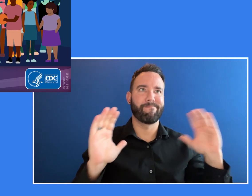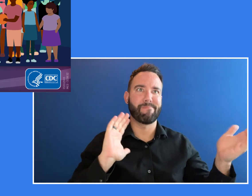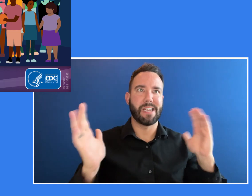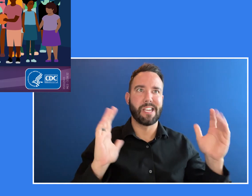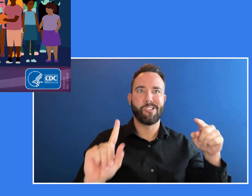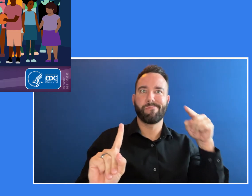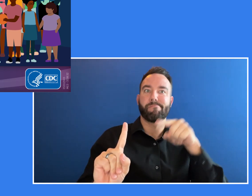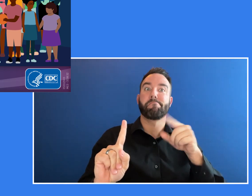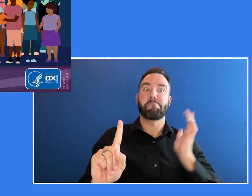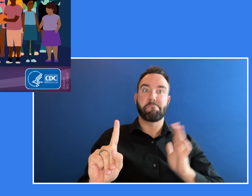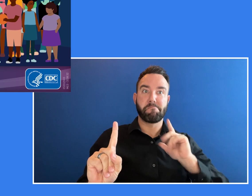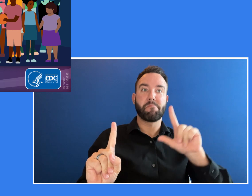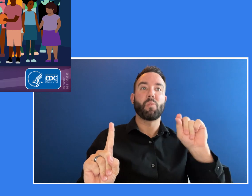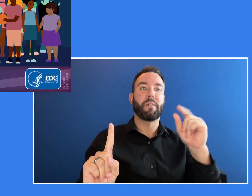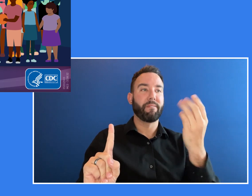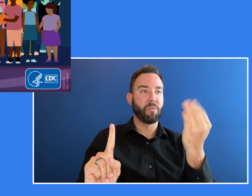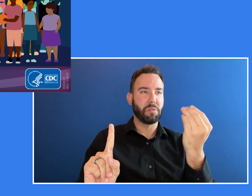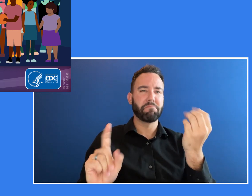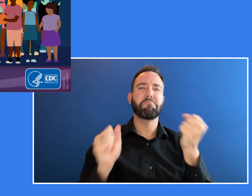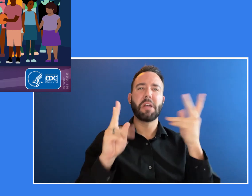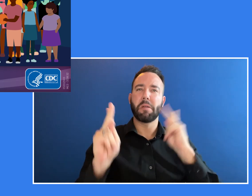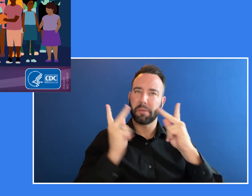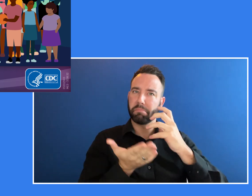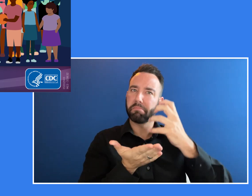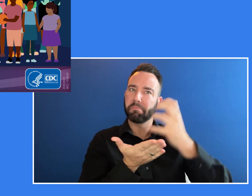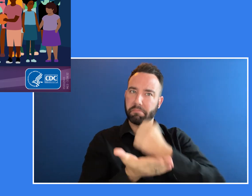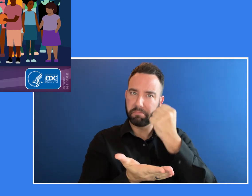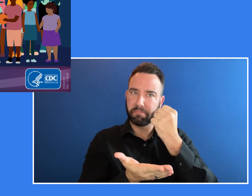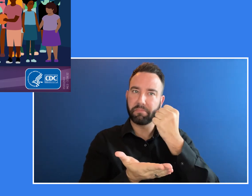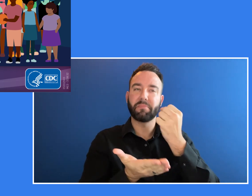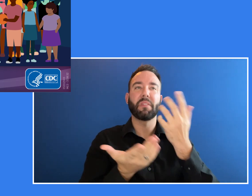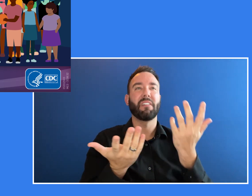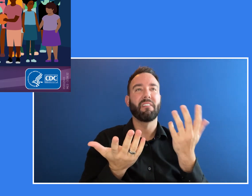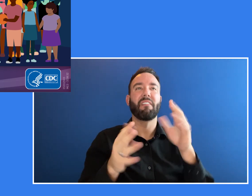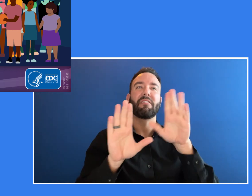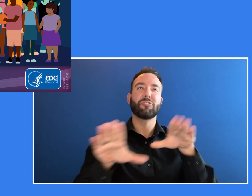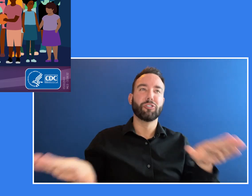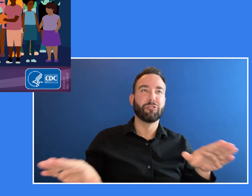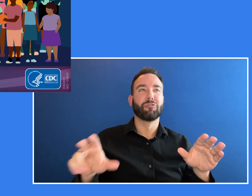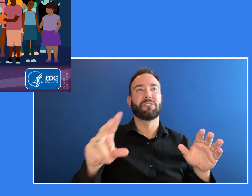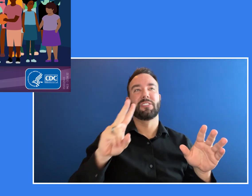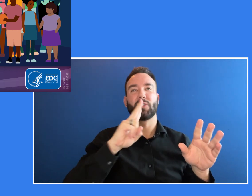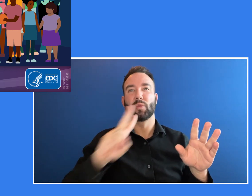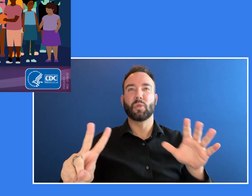el tratamiento con hidroxicarbamida. Sin embargo, solo ha habido aumentos leves